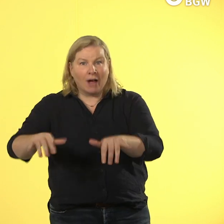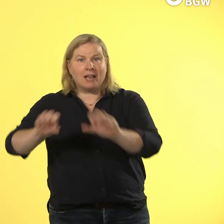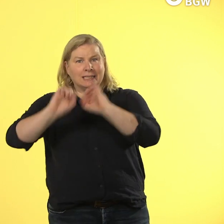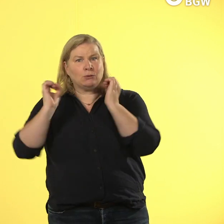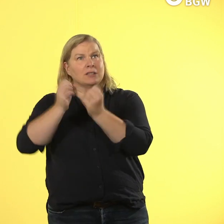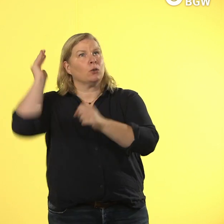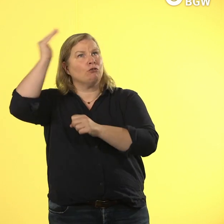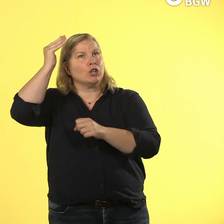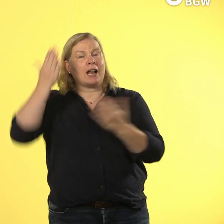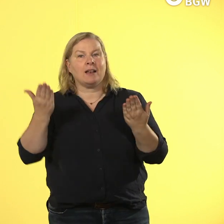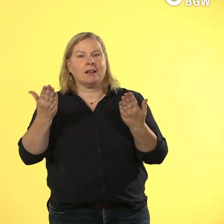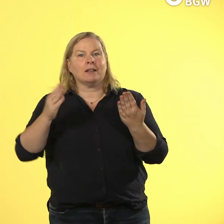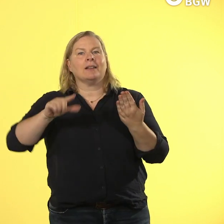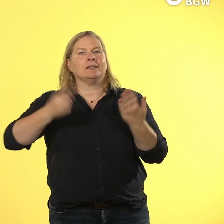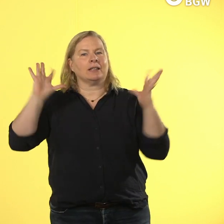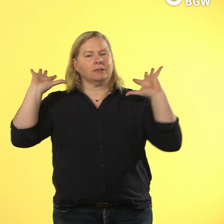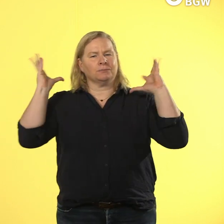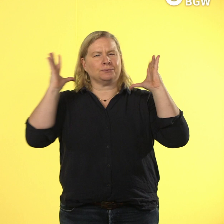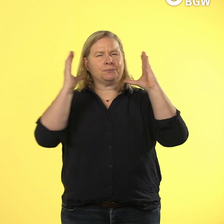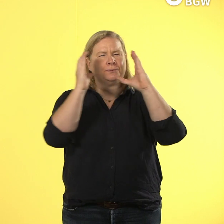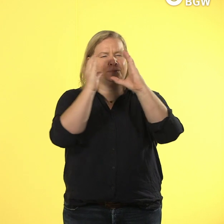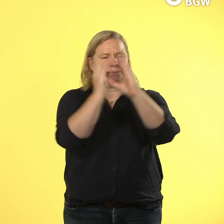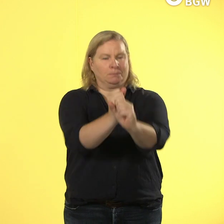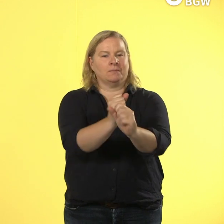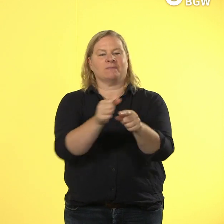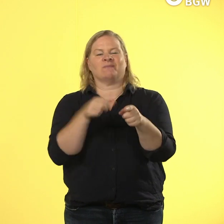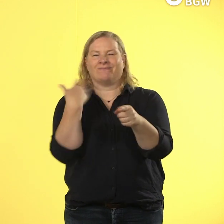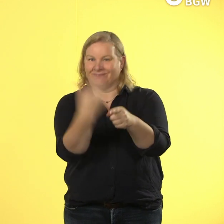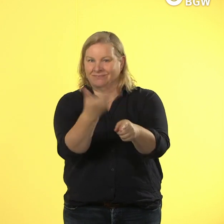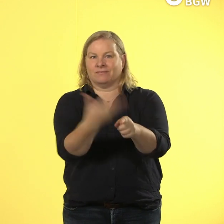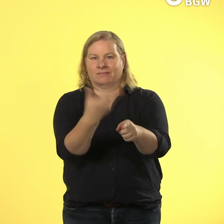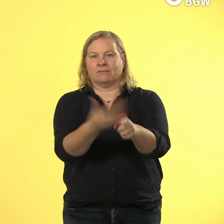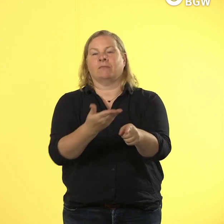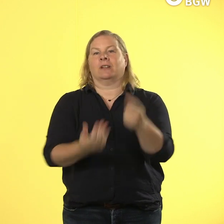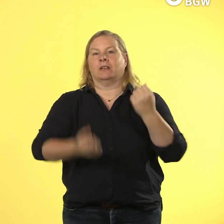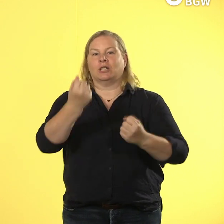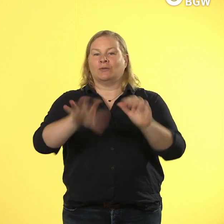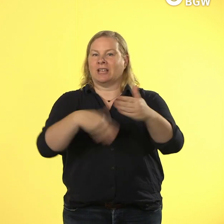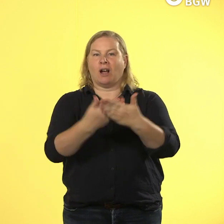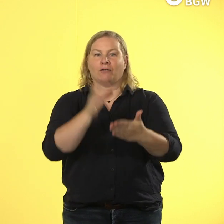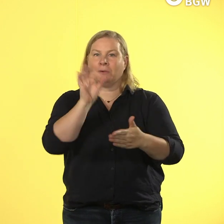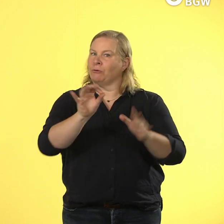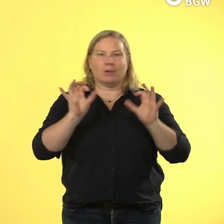die uns in dieser schwierigen Aufgabe nicht guttun. Wenn das so hinkommt, werden wir danach